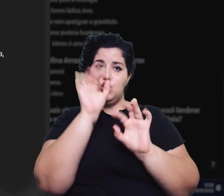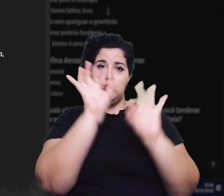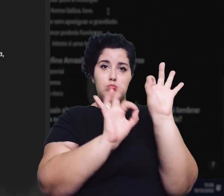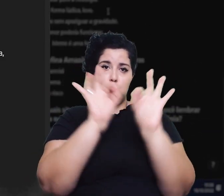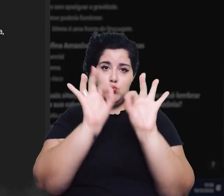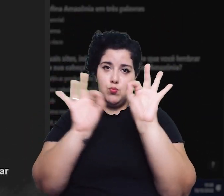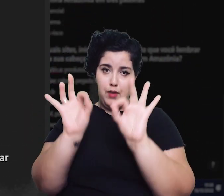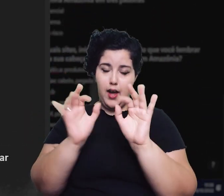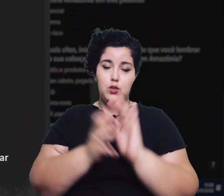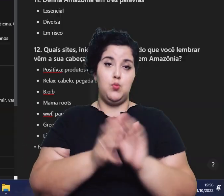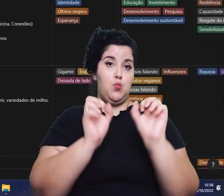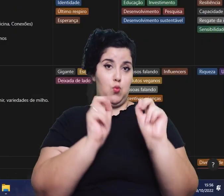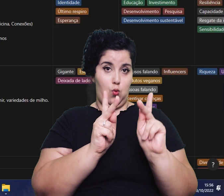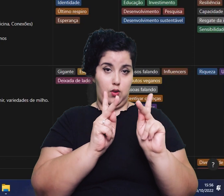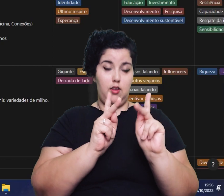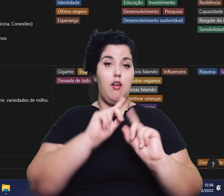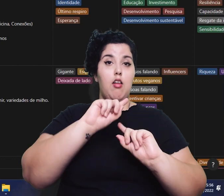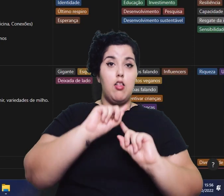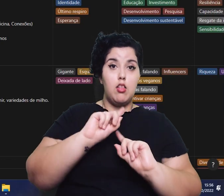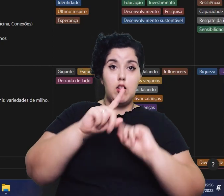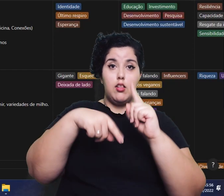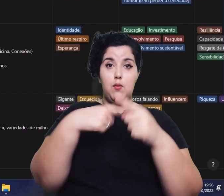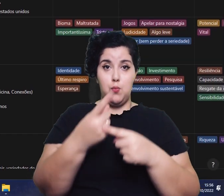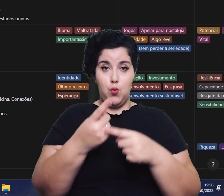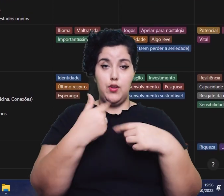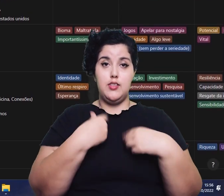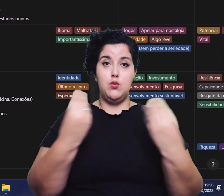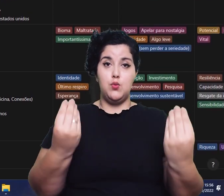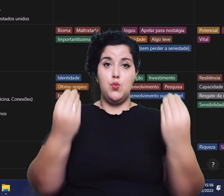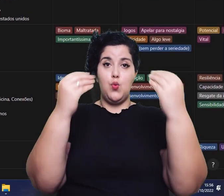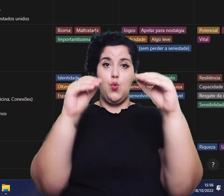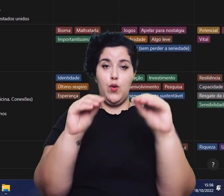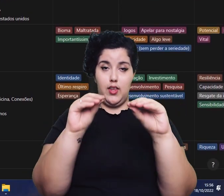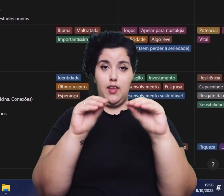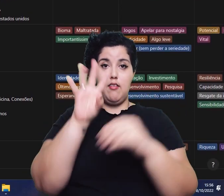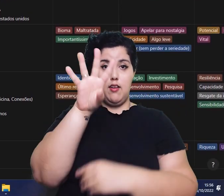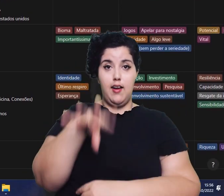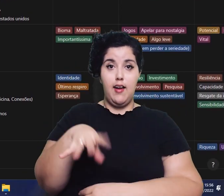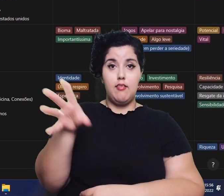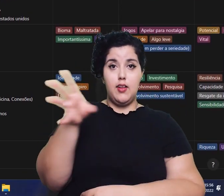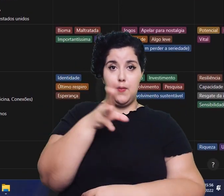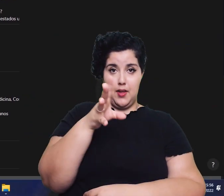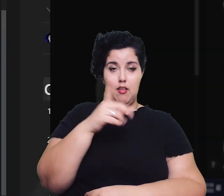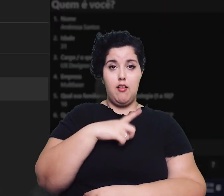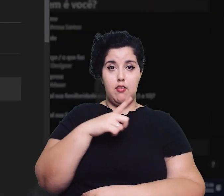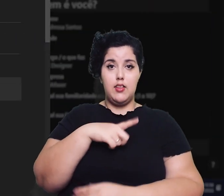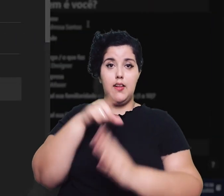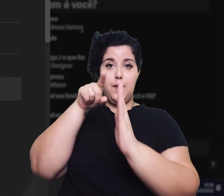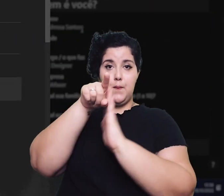bonitinho e tudo mais. Após isso, o que eu fiz foi pegar e coloquei na forma de tabela cada uma das perguntas, por